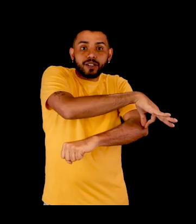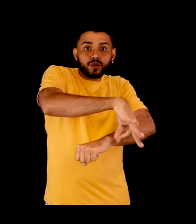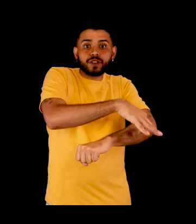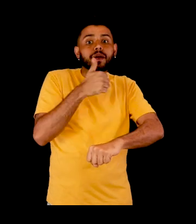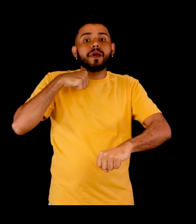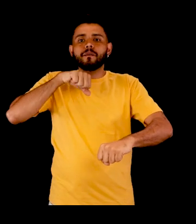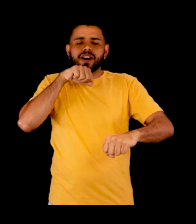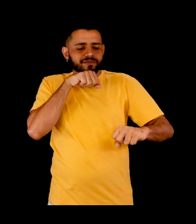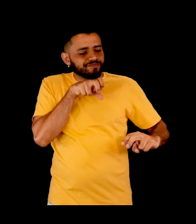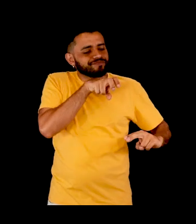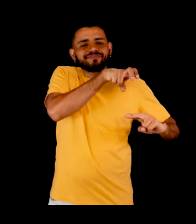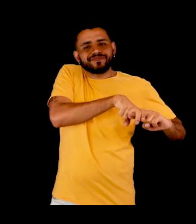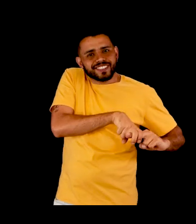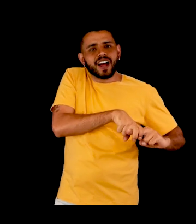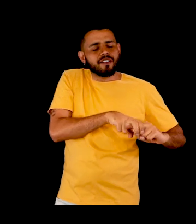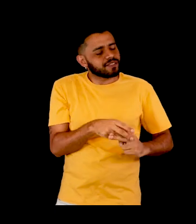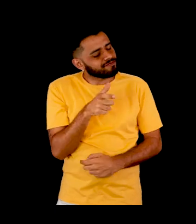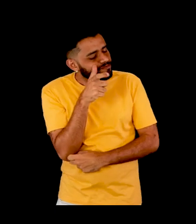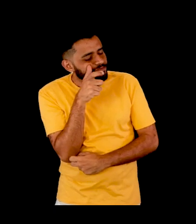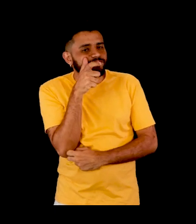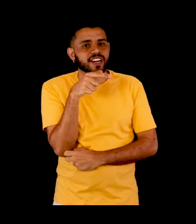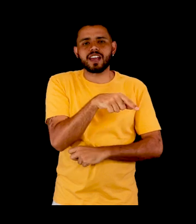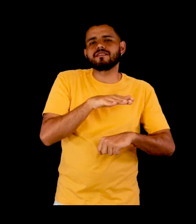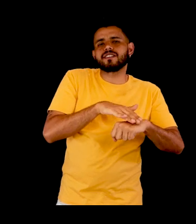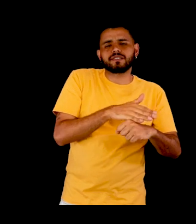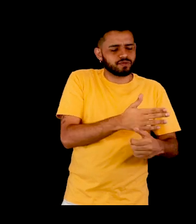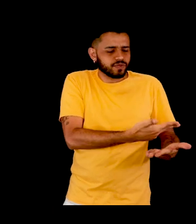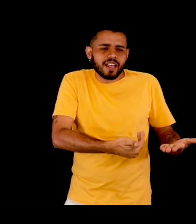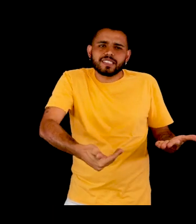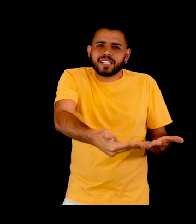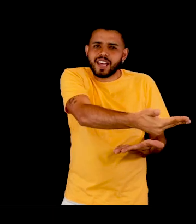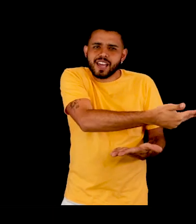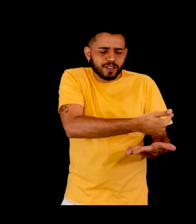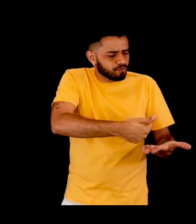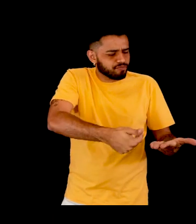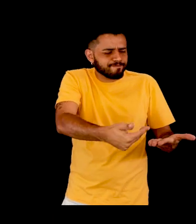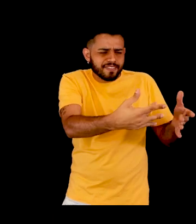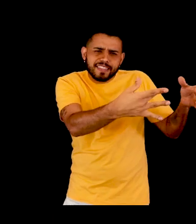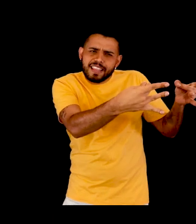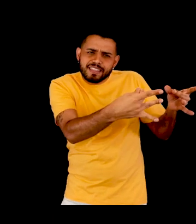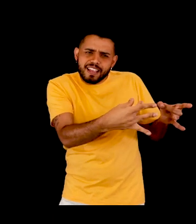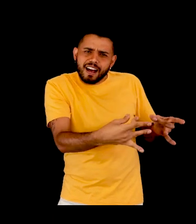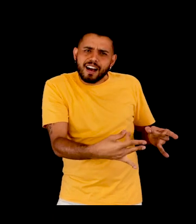Eram desenhos extremamente detalhados. O DNA dele estava presente em cada detalhe de cada projeto.